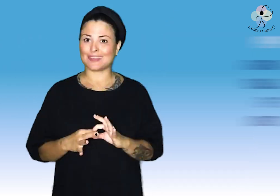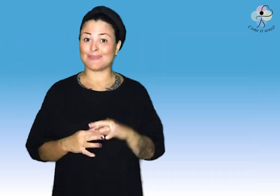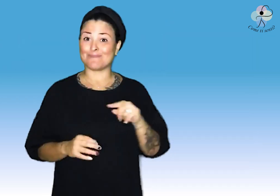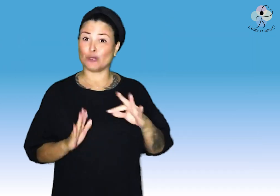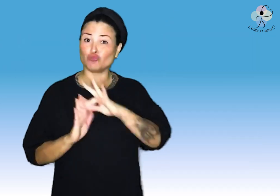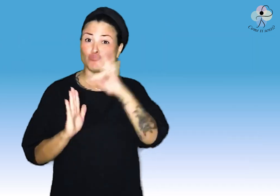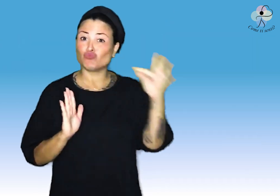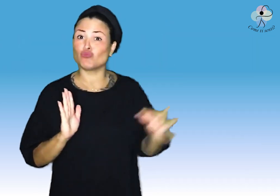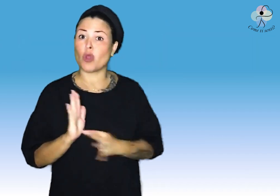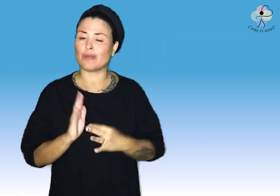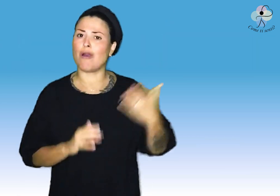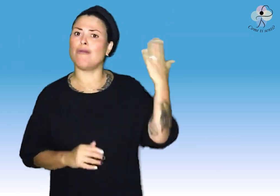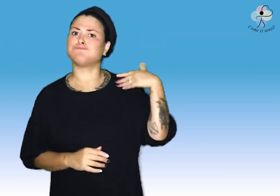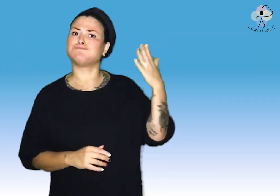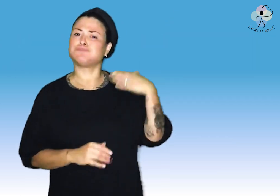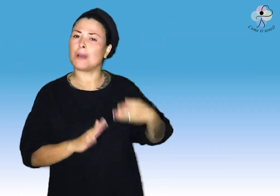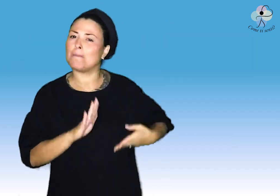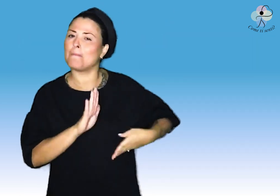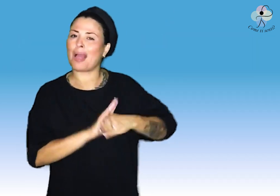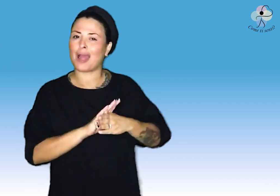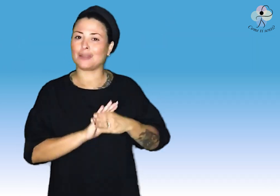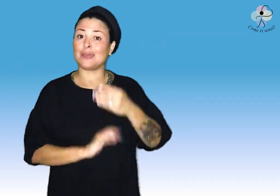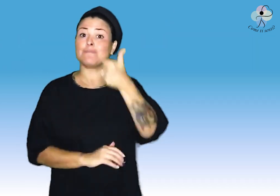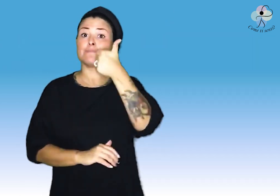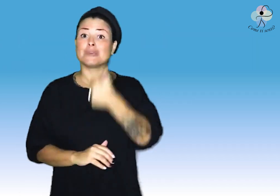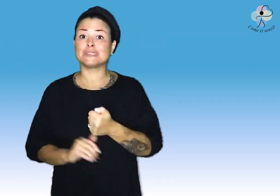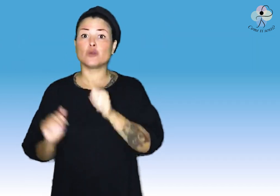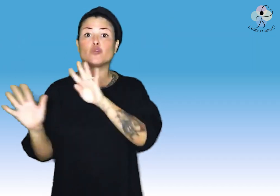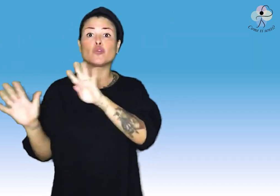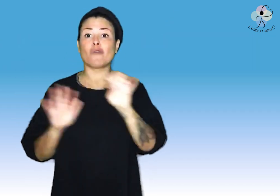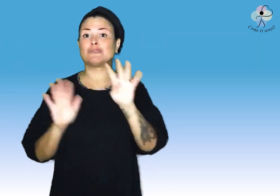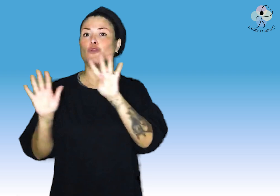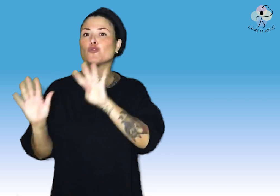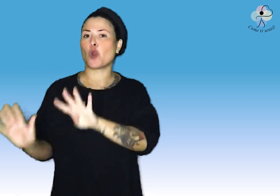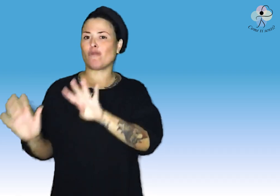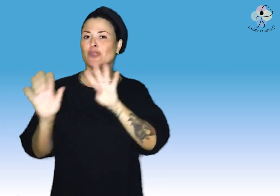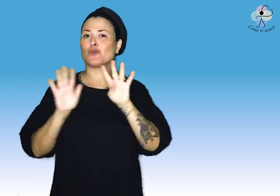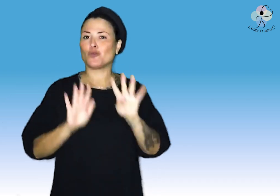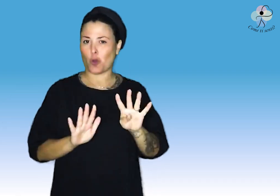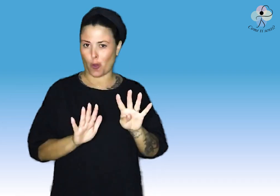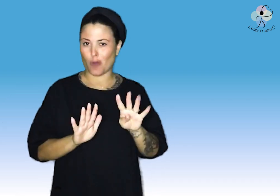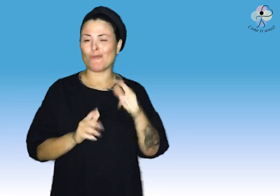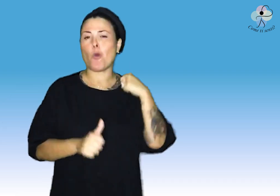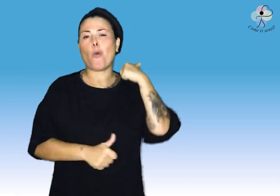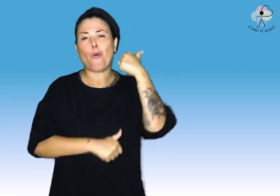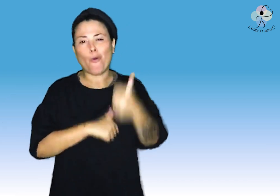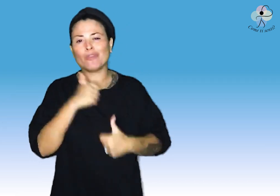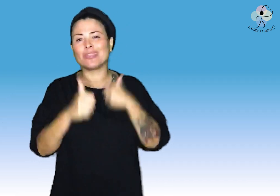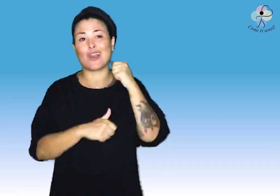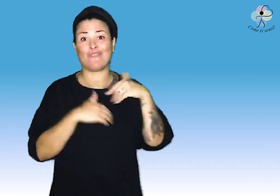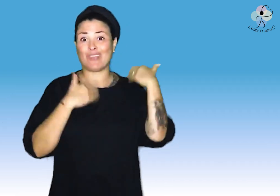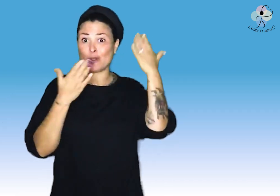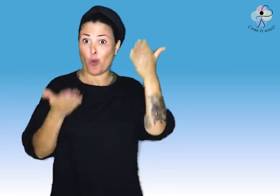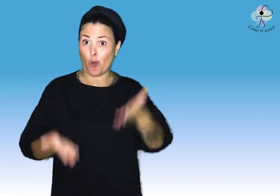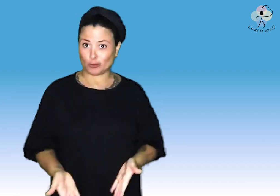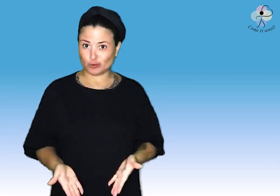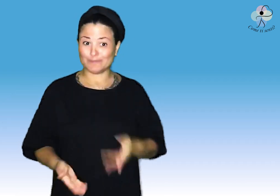Come ogni anno, dal 1999,